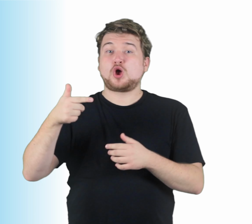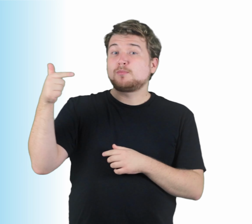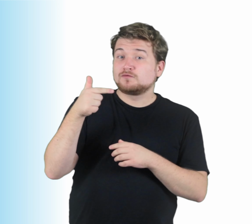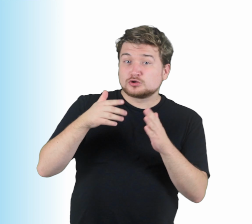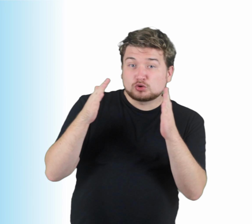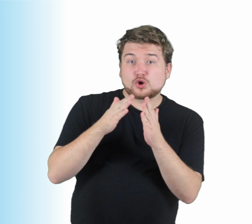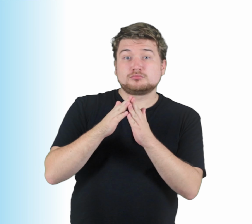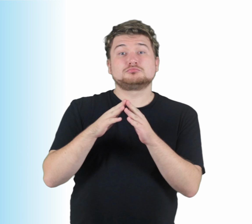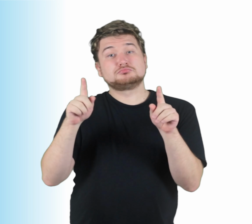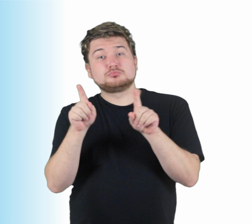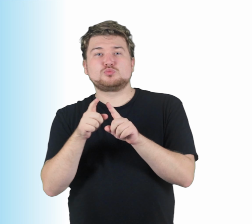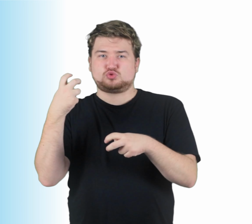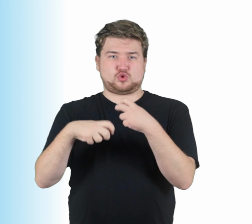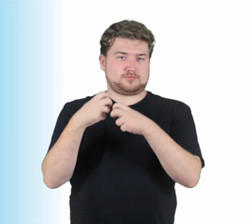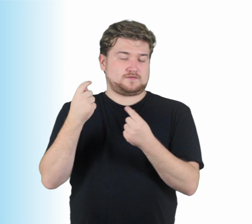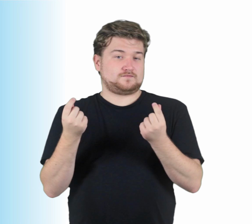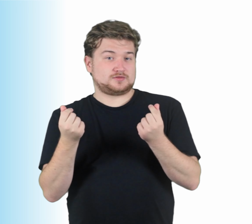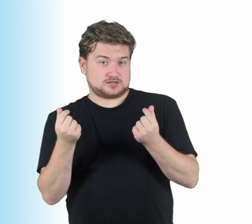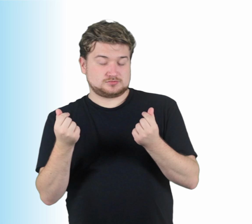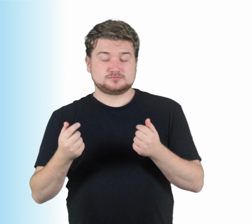obowiązki domowe czy problemy finansowe.